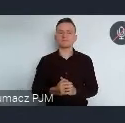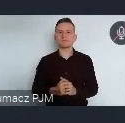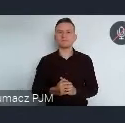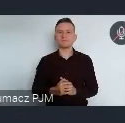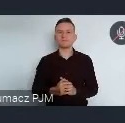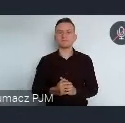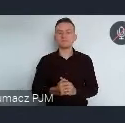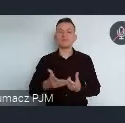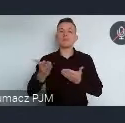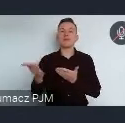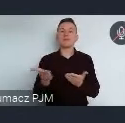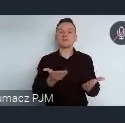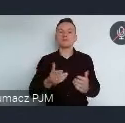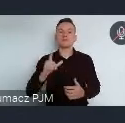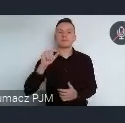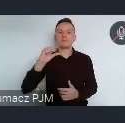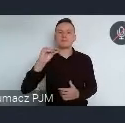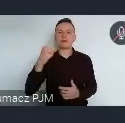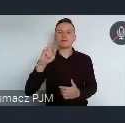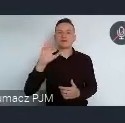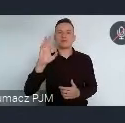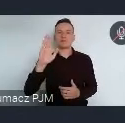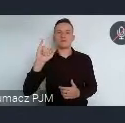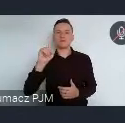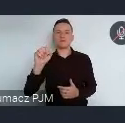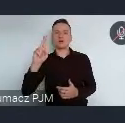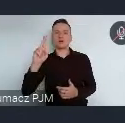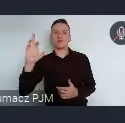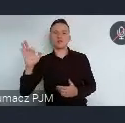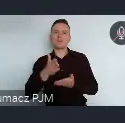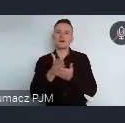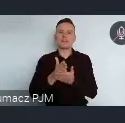Zapraszamy Pedro Bizarro z Rady Gmin i Regionów Europy.